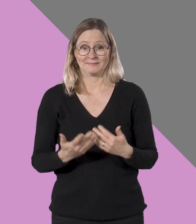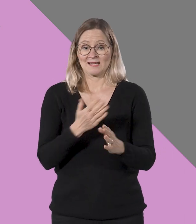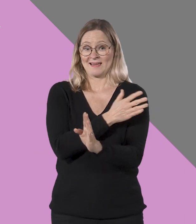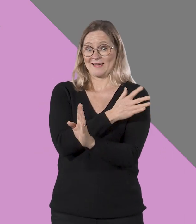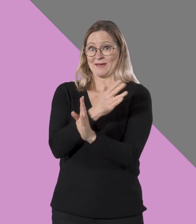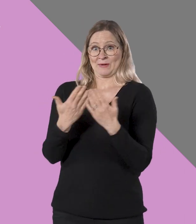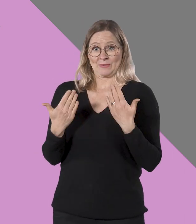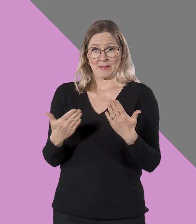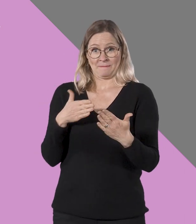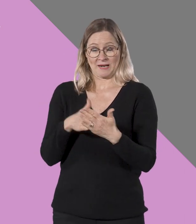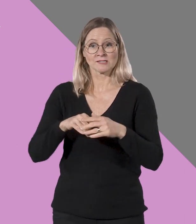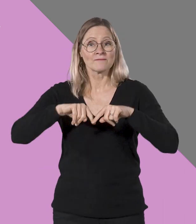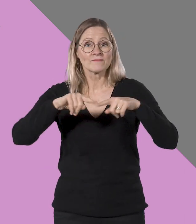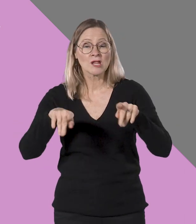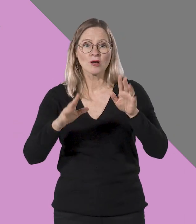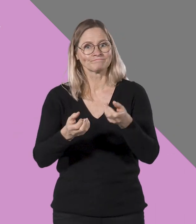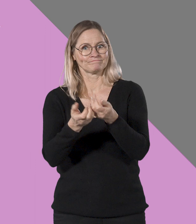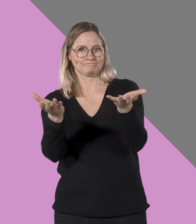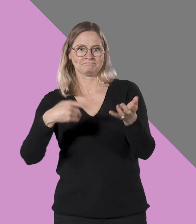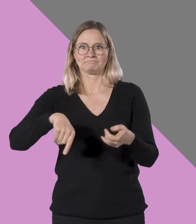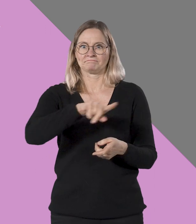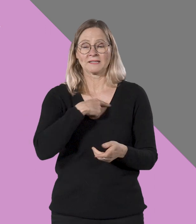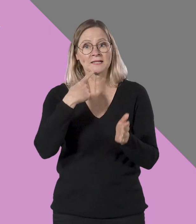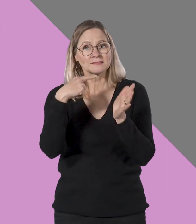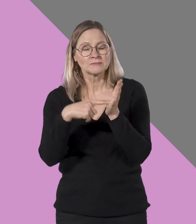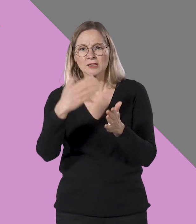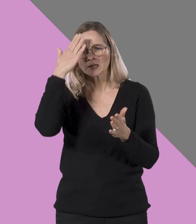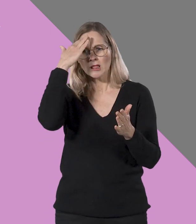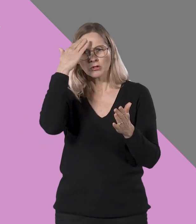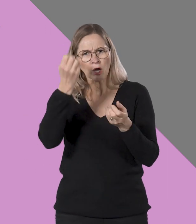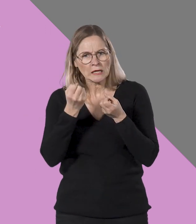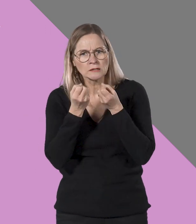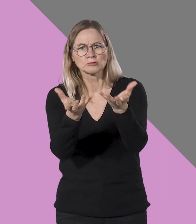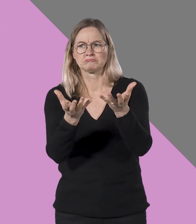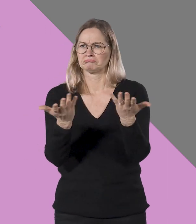Tähän mennessä avatut videot ovat tarjonneet meille muun muassa -